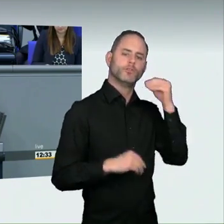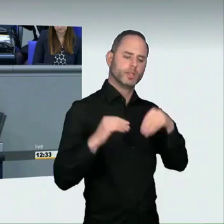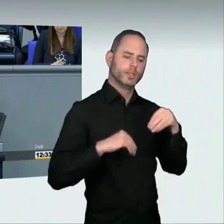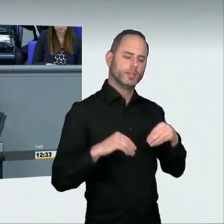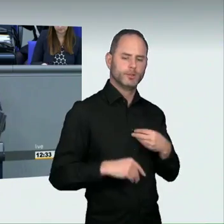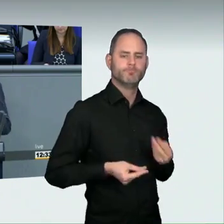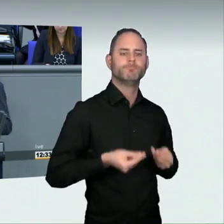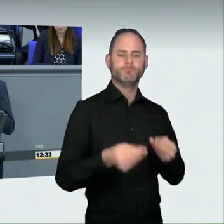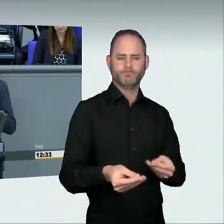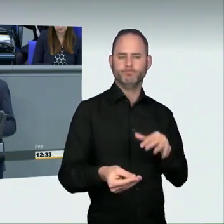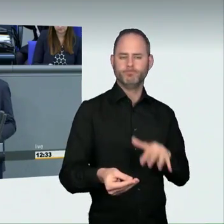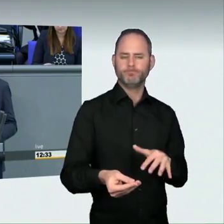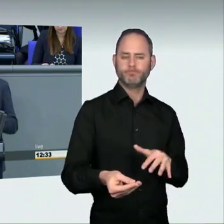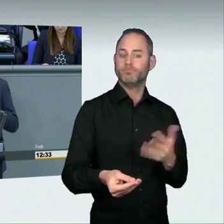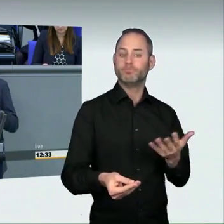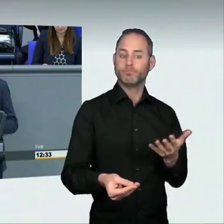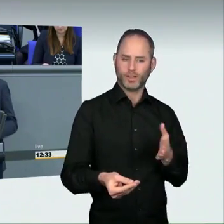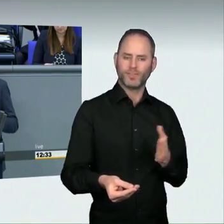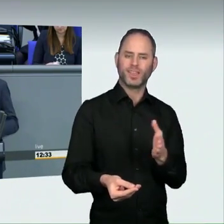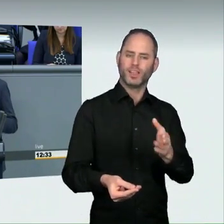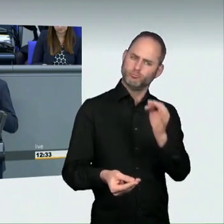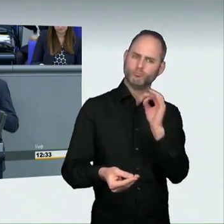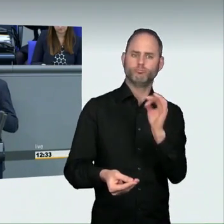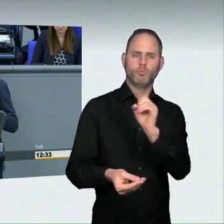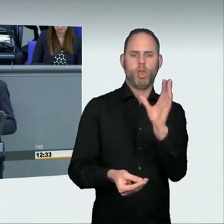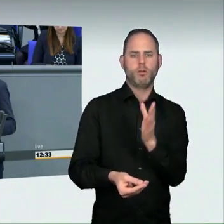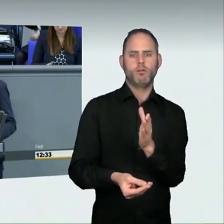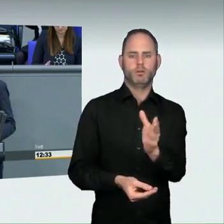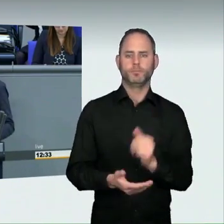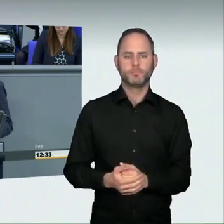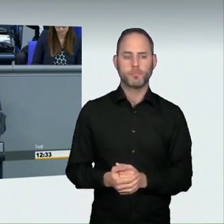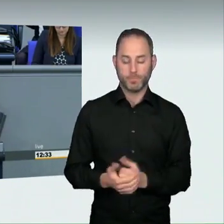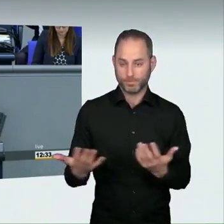wird die SPD ganz eindeutige Regelungen hineinschreiben, und ich kann Ihnen versprechen, dass wir, ähnlich wie beim Mindestlohn,